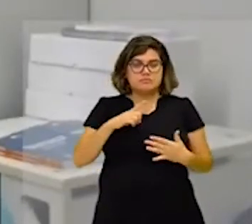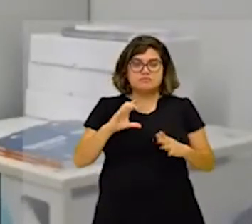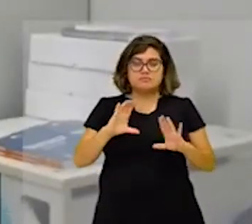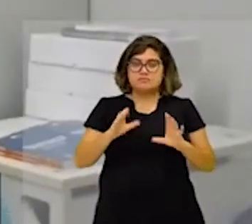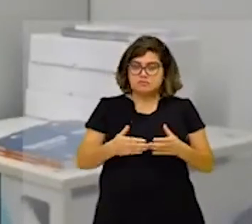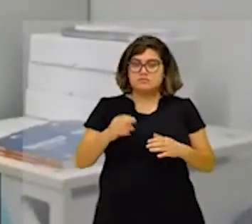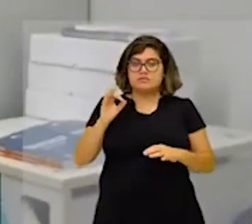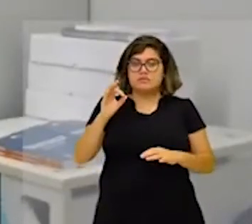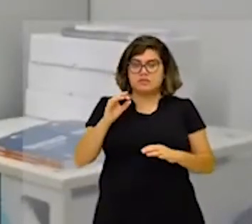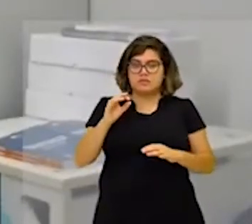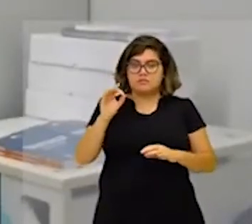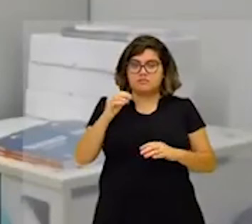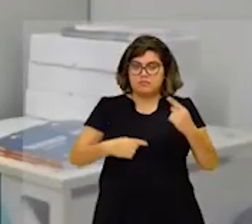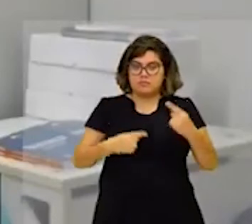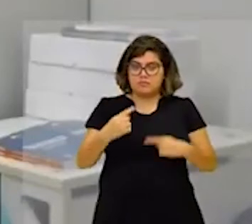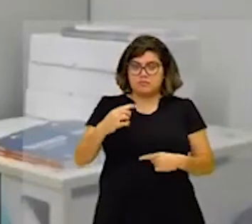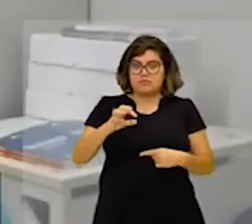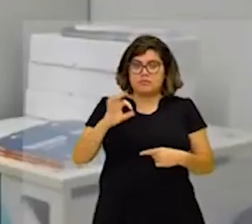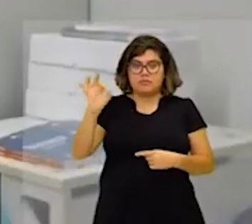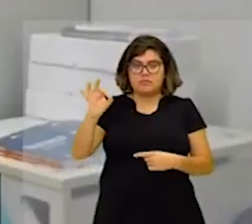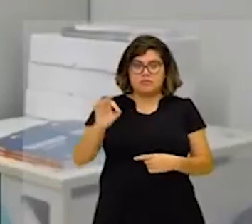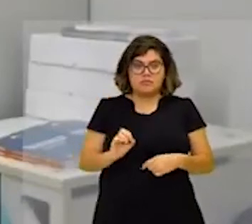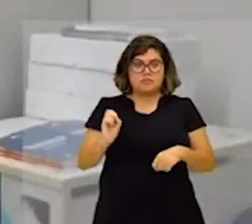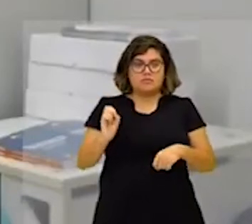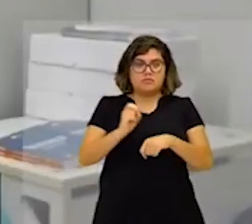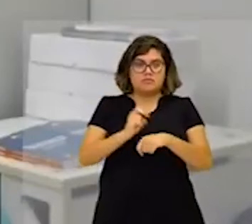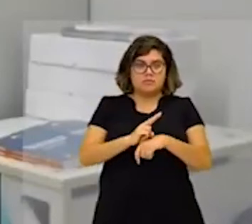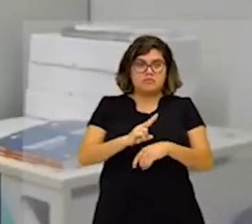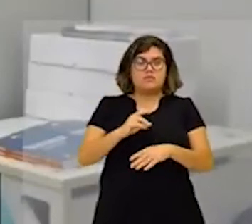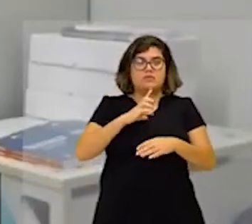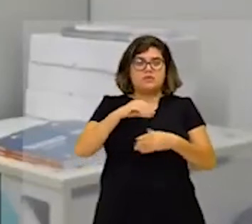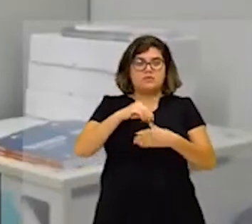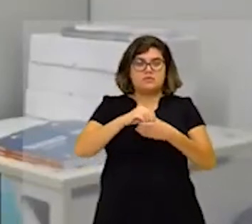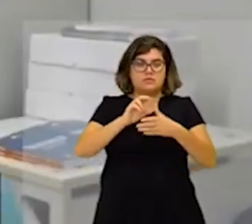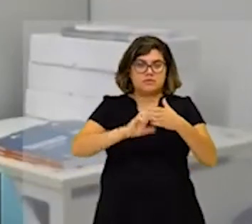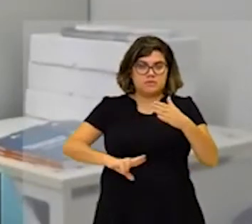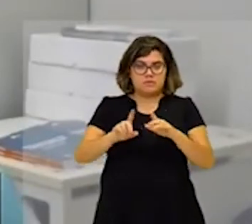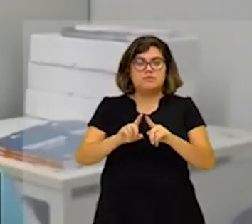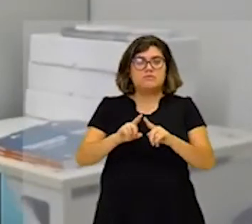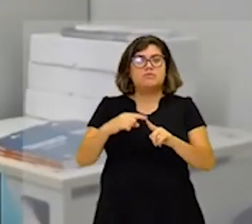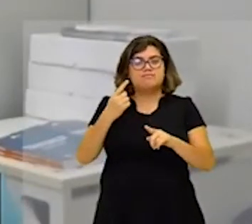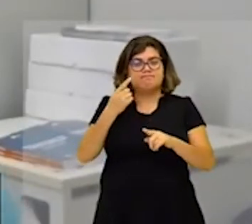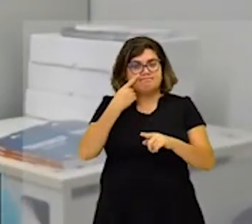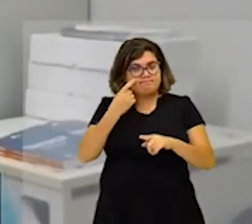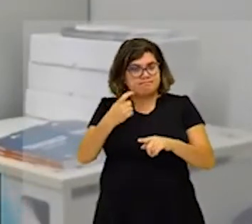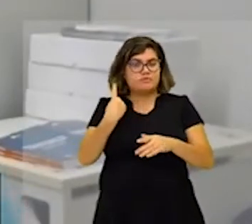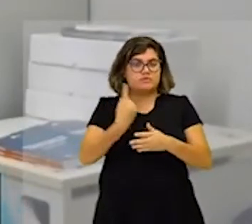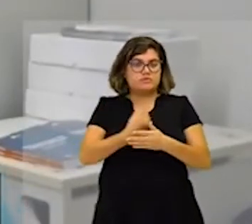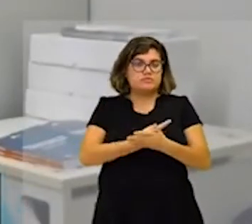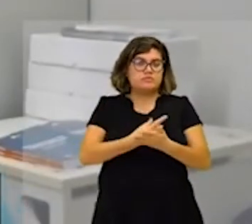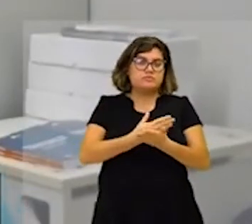nas universidades em concursos públicos podem ser muito interessante porque a gente pode pensar ah A